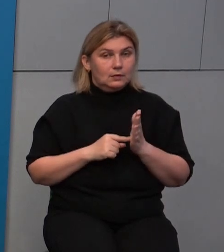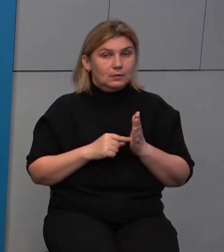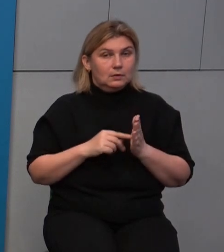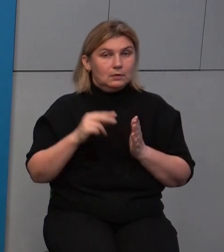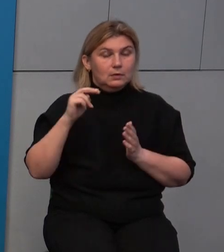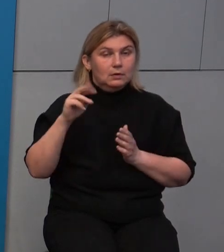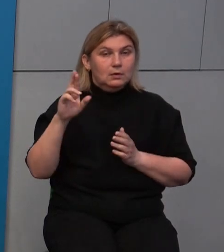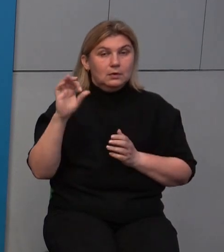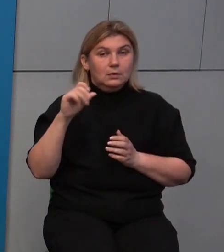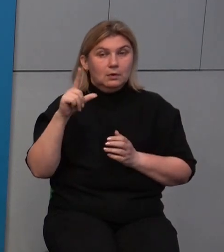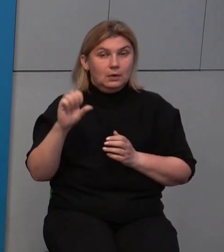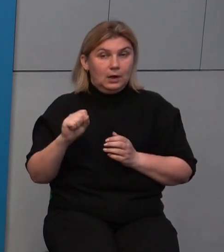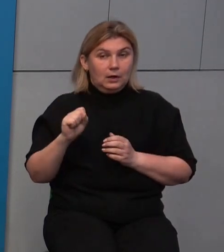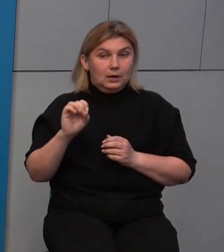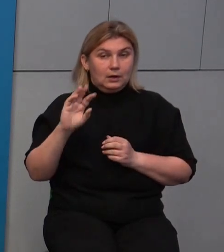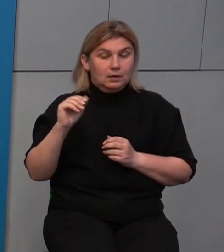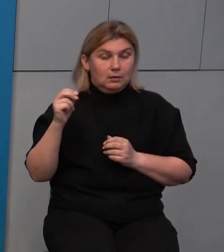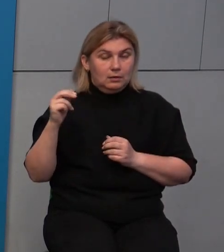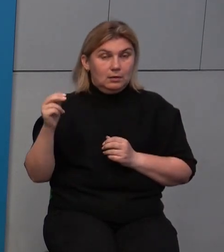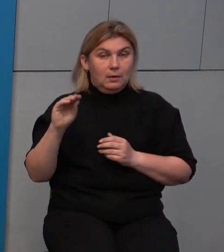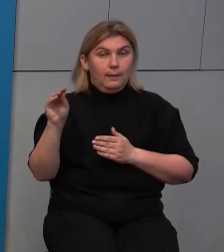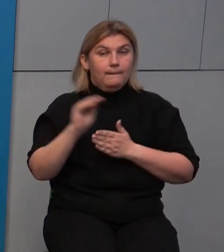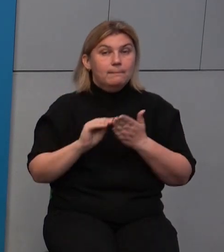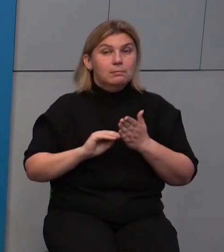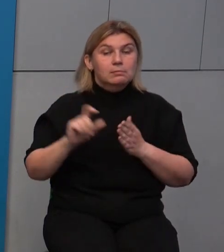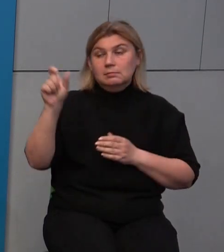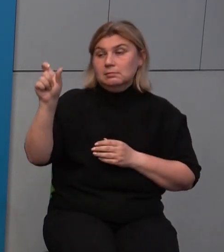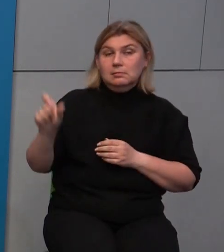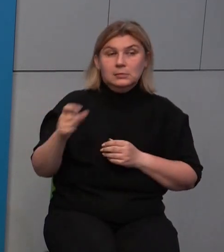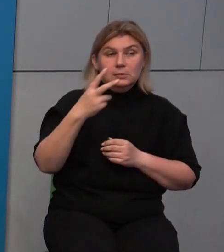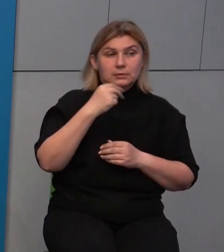to ona pisze o nim jako o człowieku nieszczęśliwym, że nie wie,